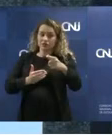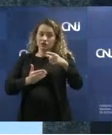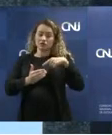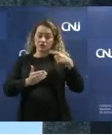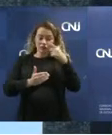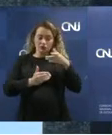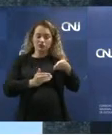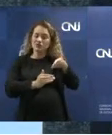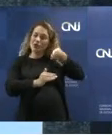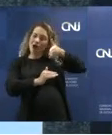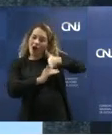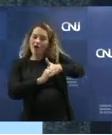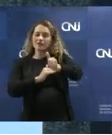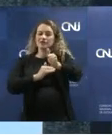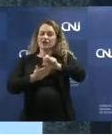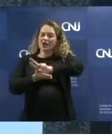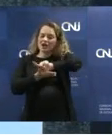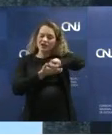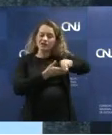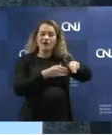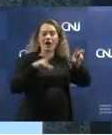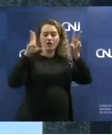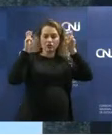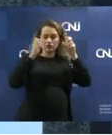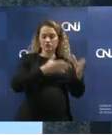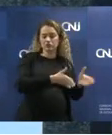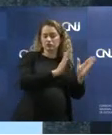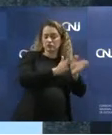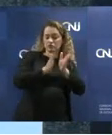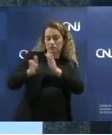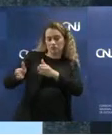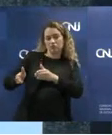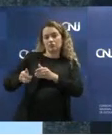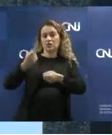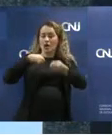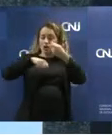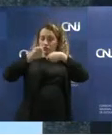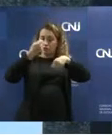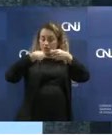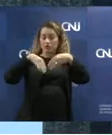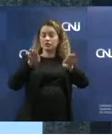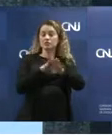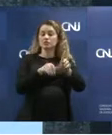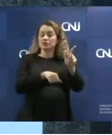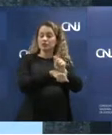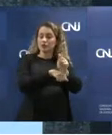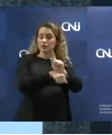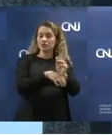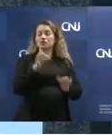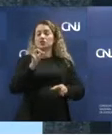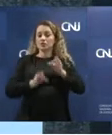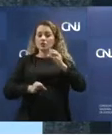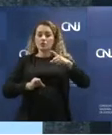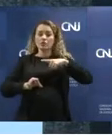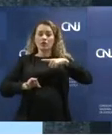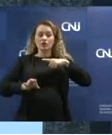nos mais diversos aspectos da administração e da gestão judicial, com programas e iniciativas com juízo,